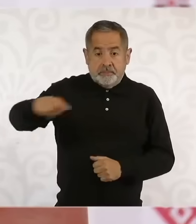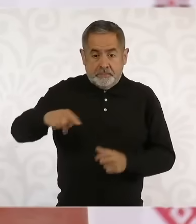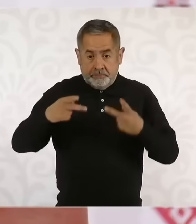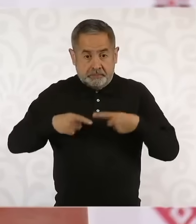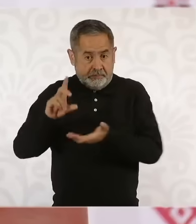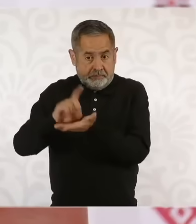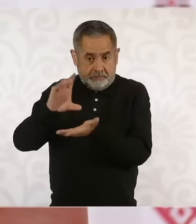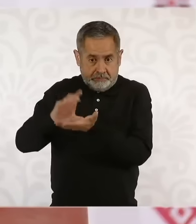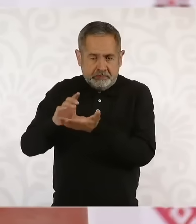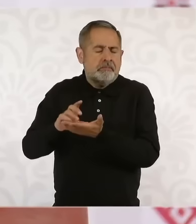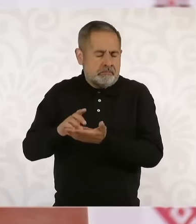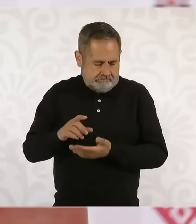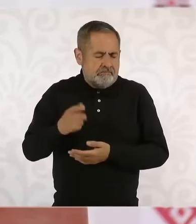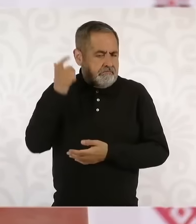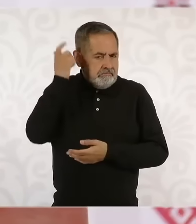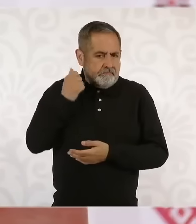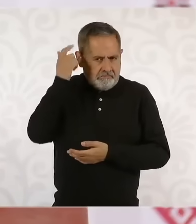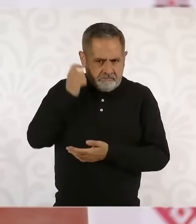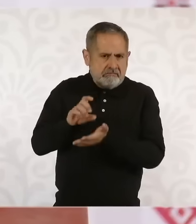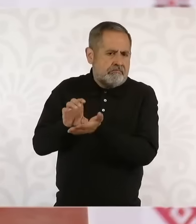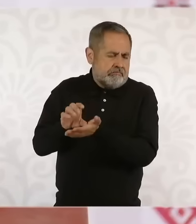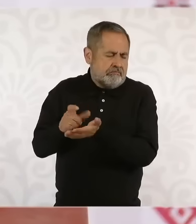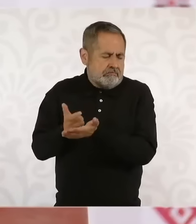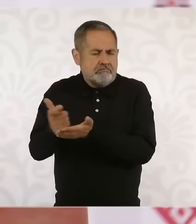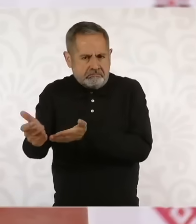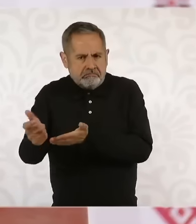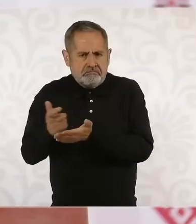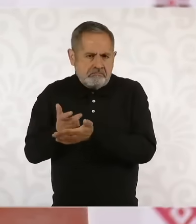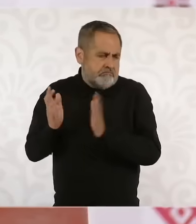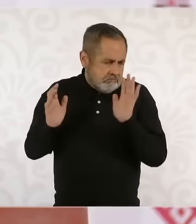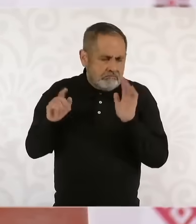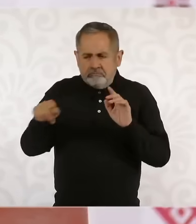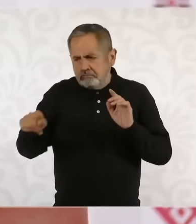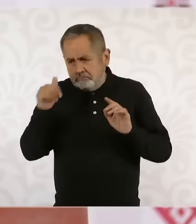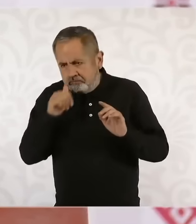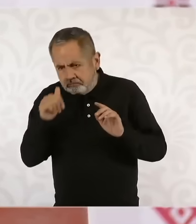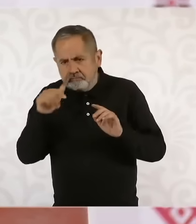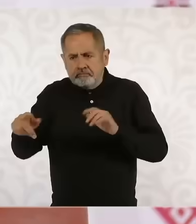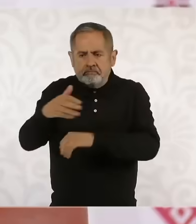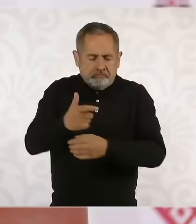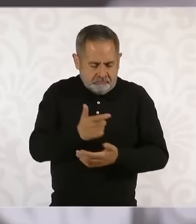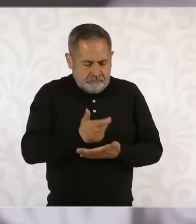pensión es un ingreso básico para las familias que combate la pobreza y la desigualdad. Eh, en